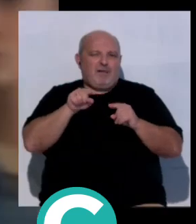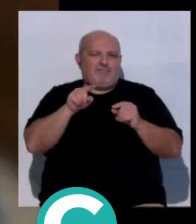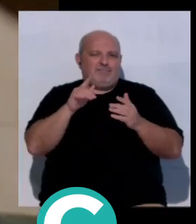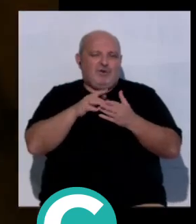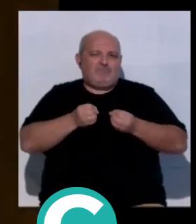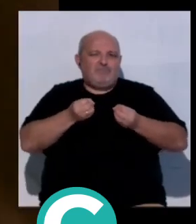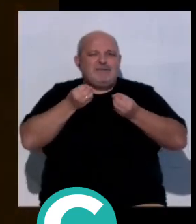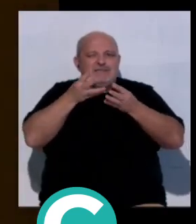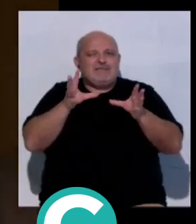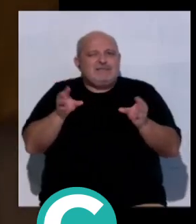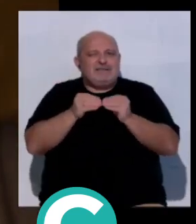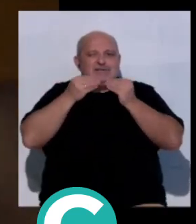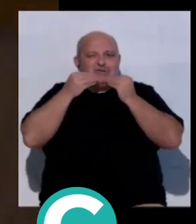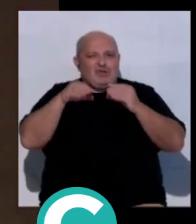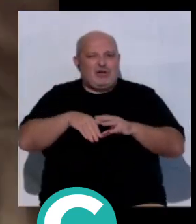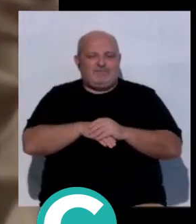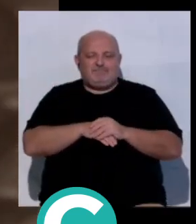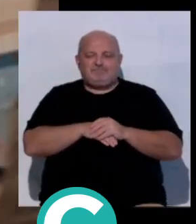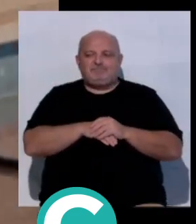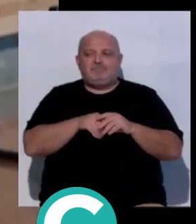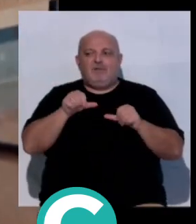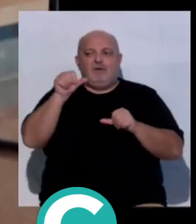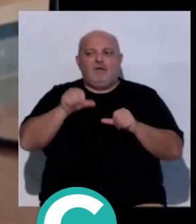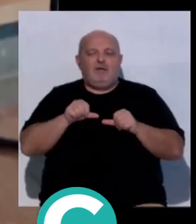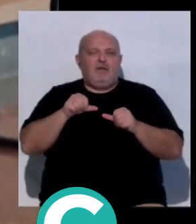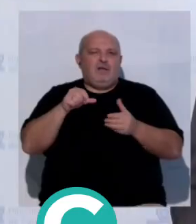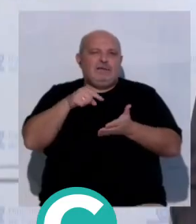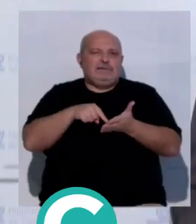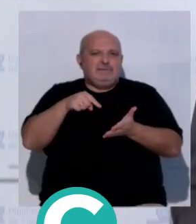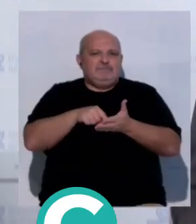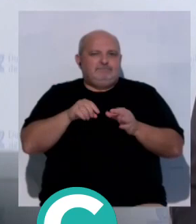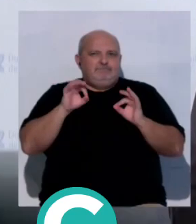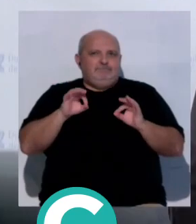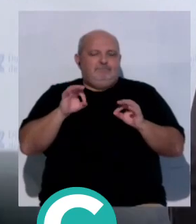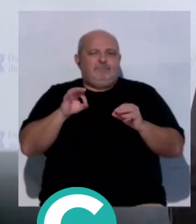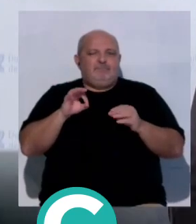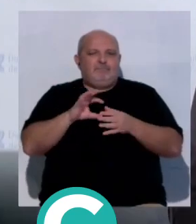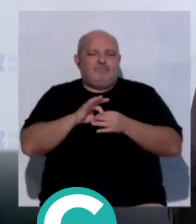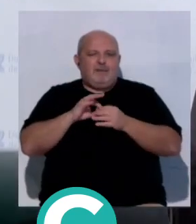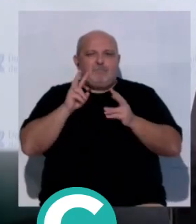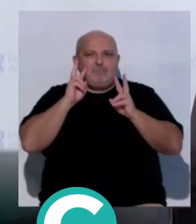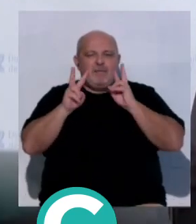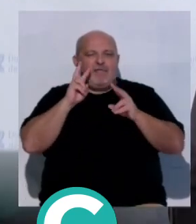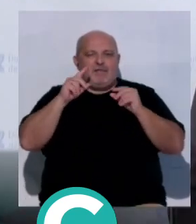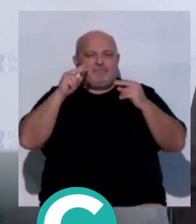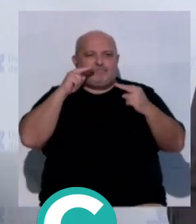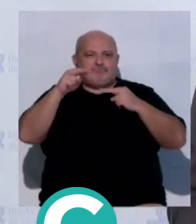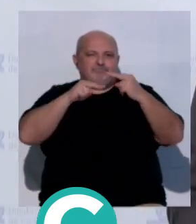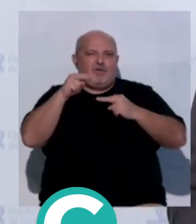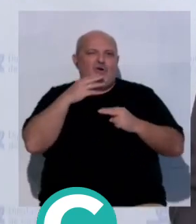película planteábamos que fuera una reivindicación de la mirada de los jóvenes que fueron de alguna